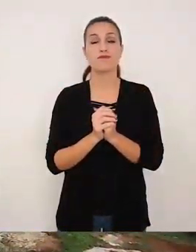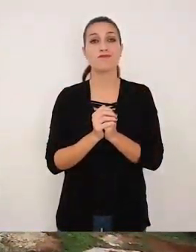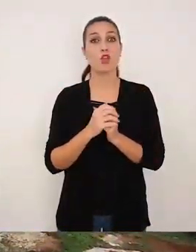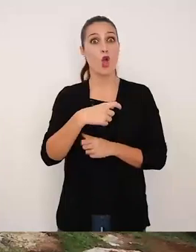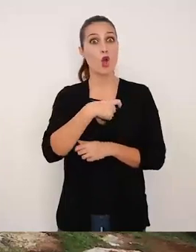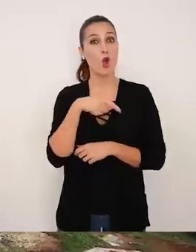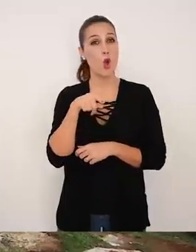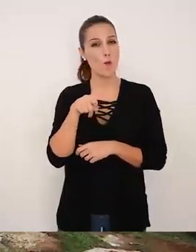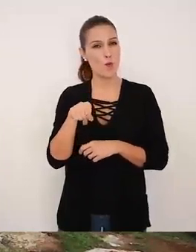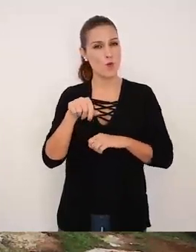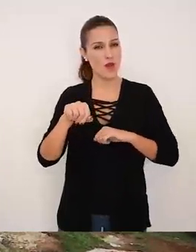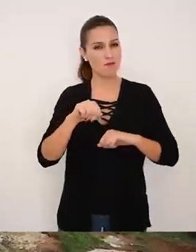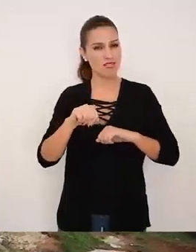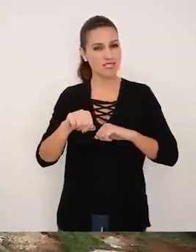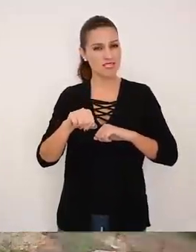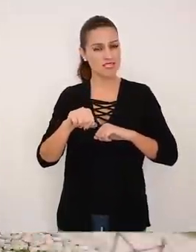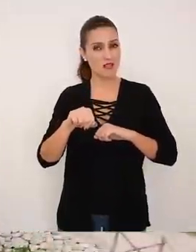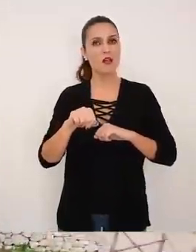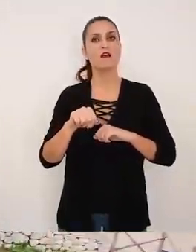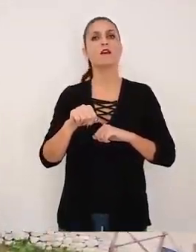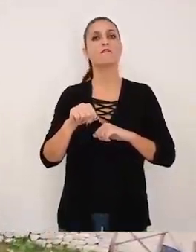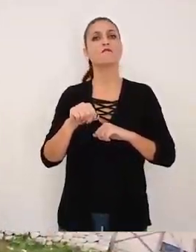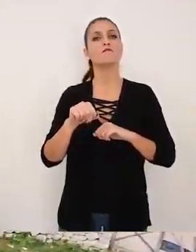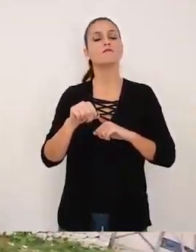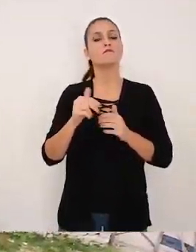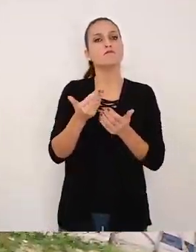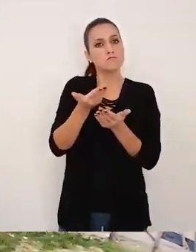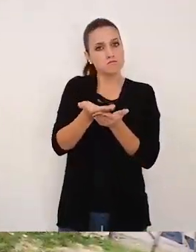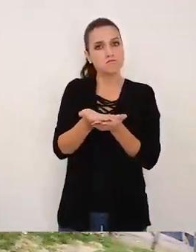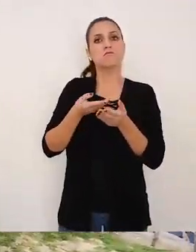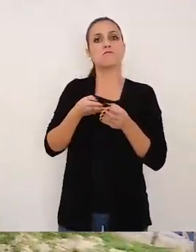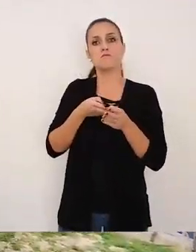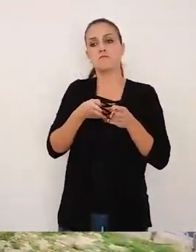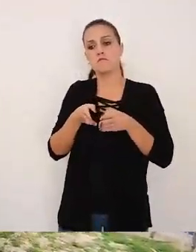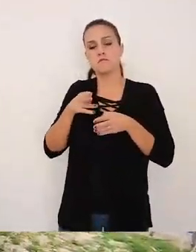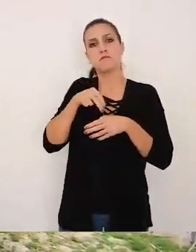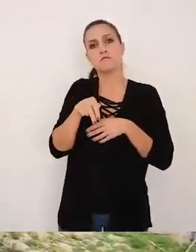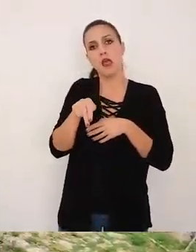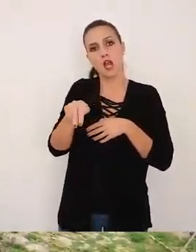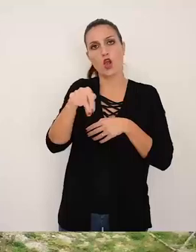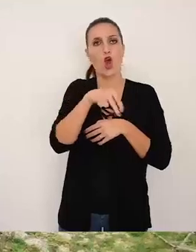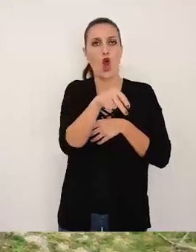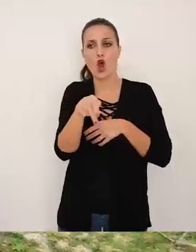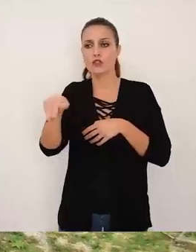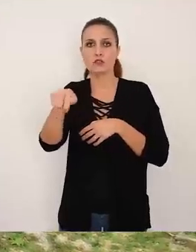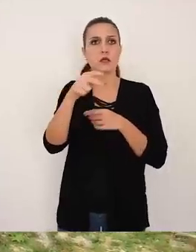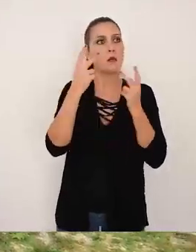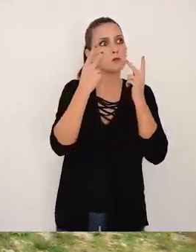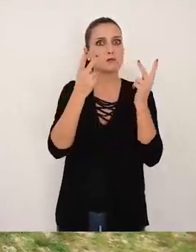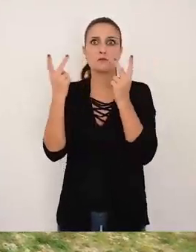L’amministrazione comunale ha promosso diversi percorsi per la valorizzazione del patrimonio megalitico.